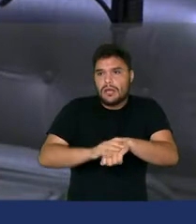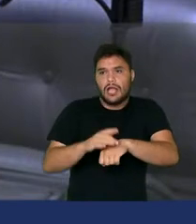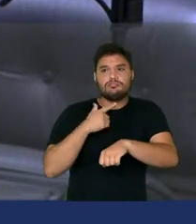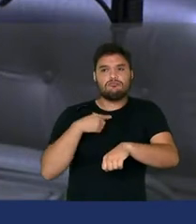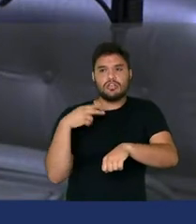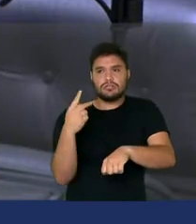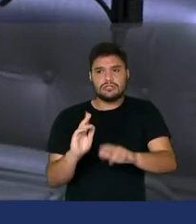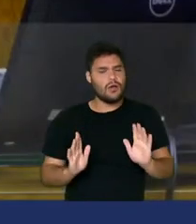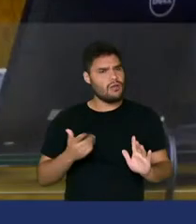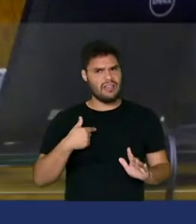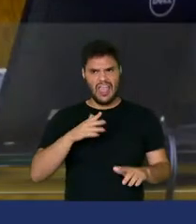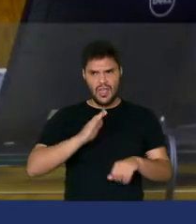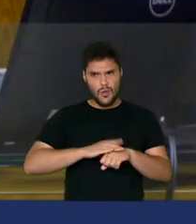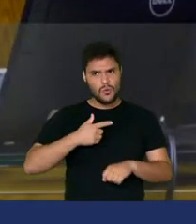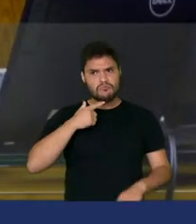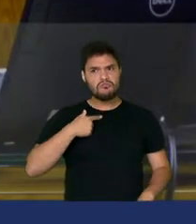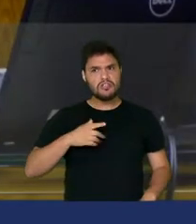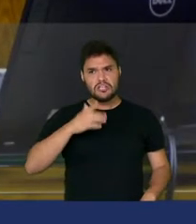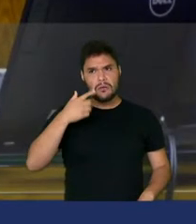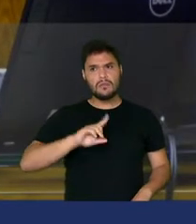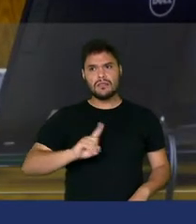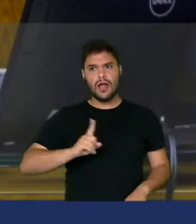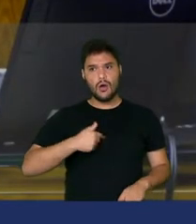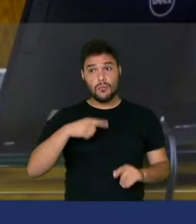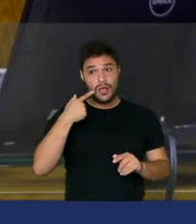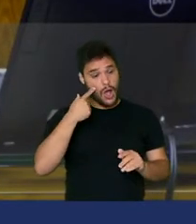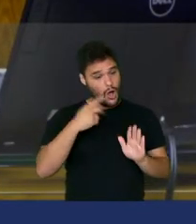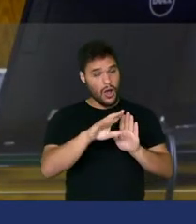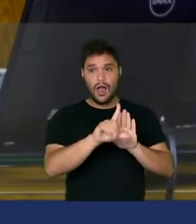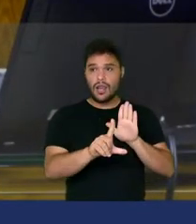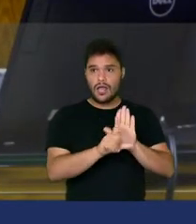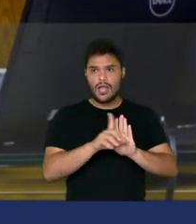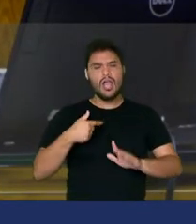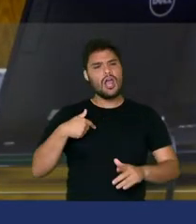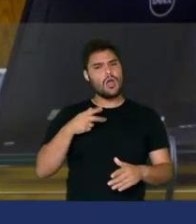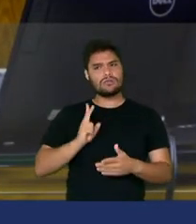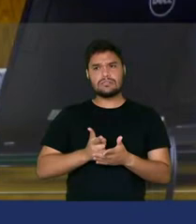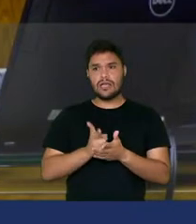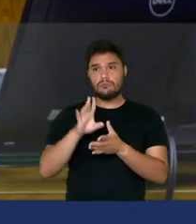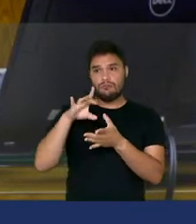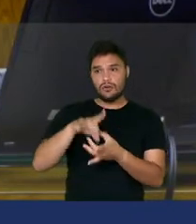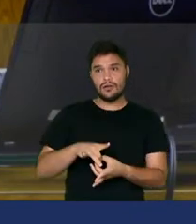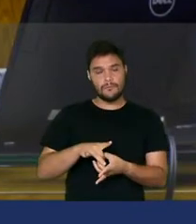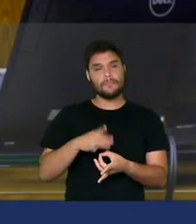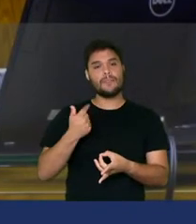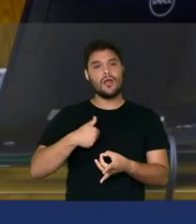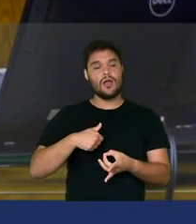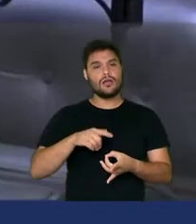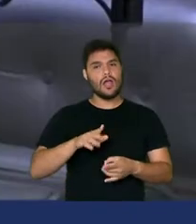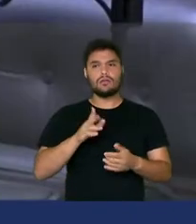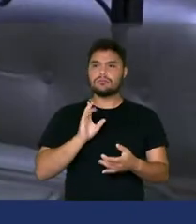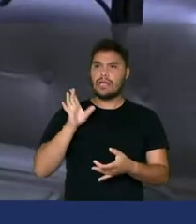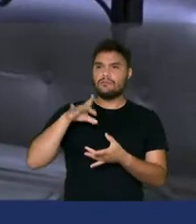[DEPUTADO]: VOSSA EXCELÊNCIA INTERPRETA COMO QUEIRA. -- [PRESIDENTE]: NÃO É COMO QUEIRA, É LITERALMENTE.